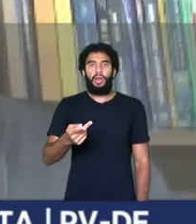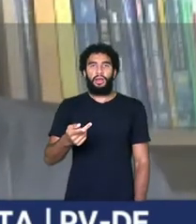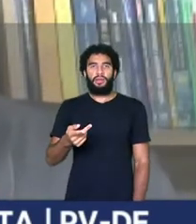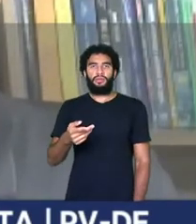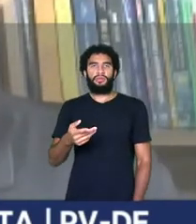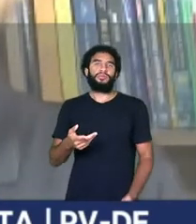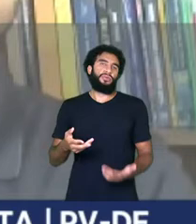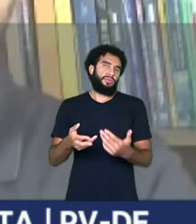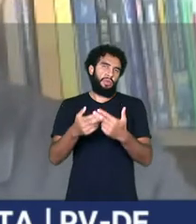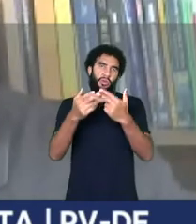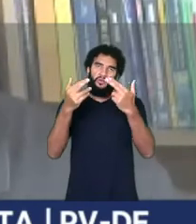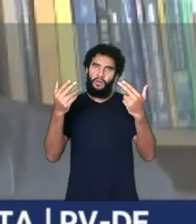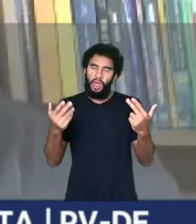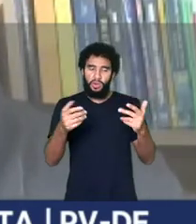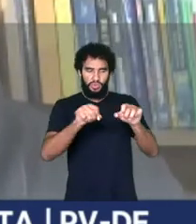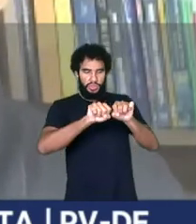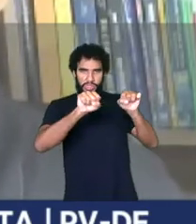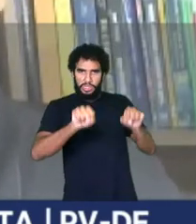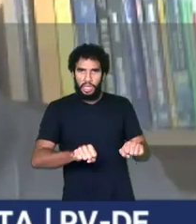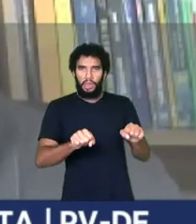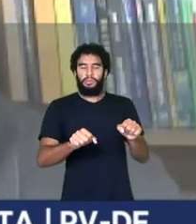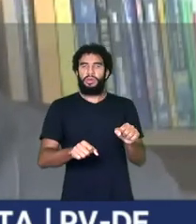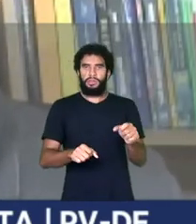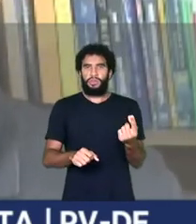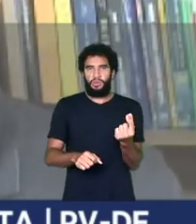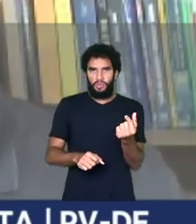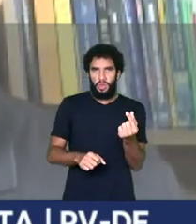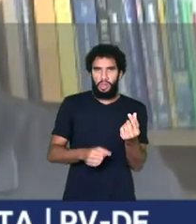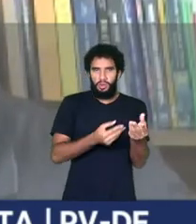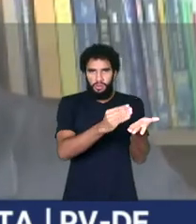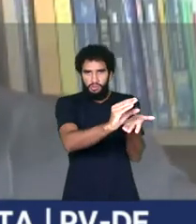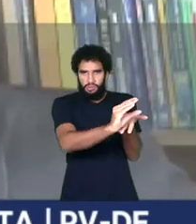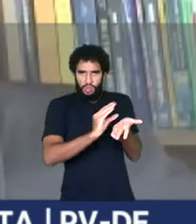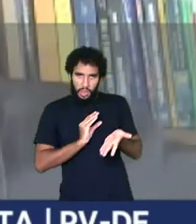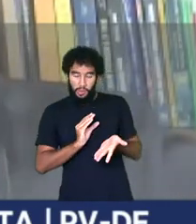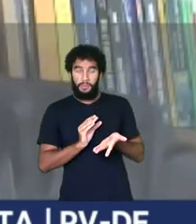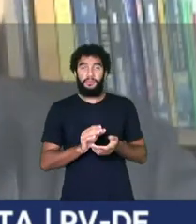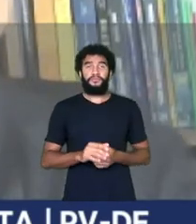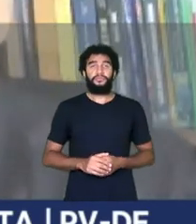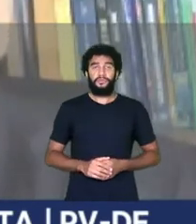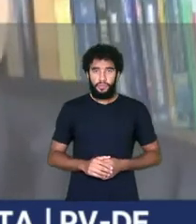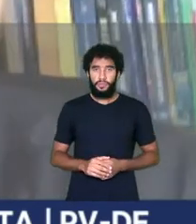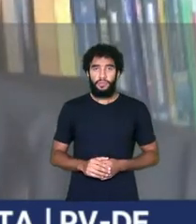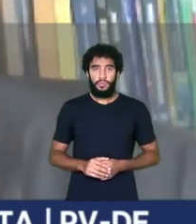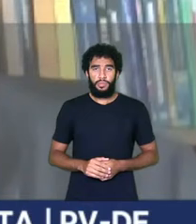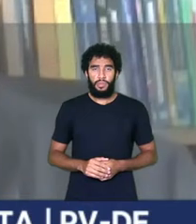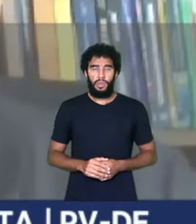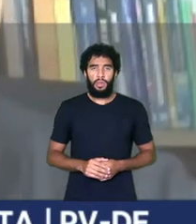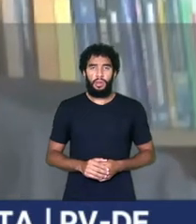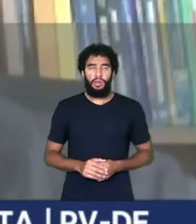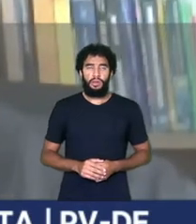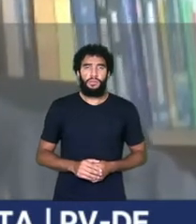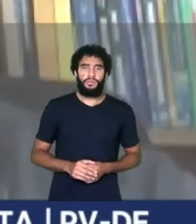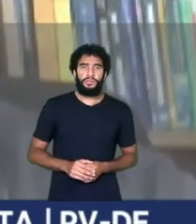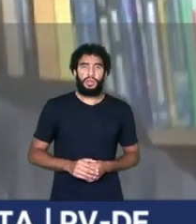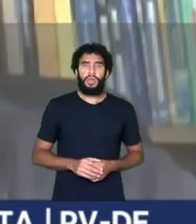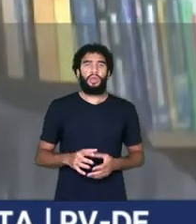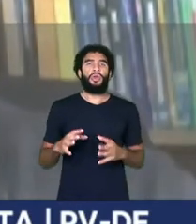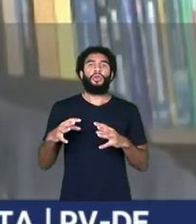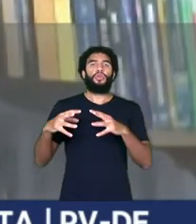QUE FALAVAM SOBRE O PIX, O OPEN BANK, O SISTEMA DE VALORES A RECEBER E TODO MUNDO AQUI PARA PEGAR UM EXEMPLO DA CARREIRA DO BANCO CENTRAL, TEM